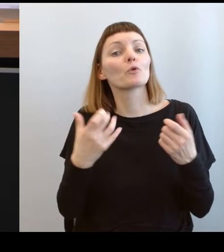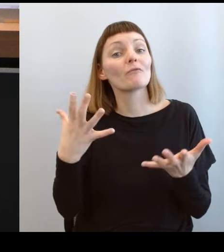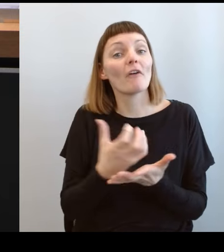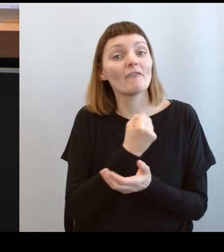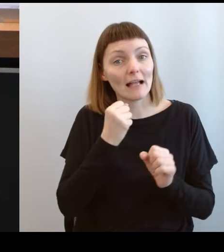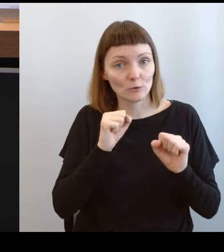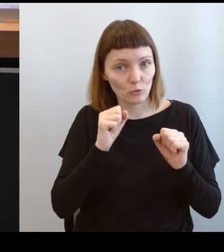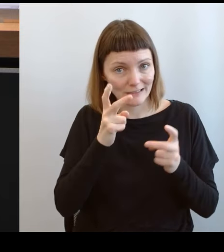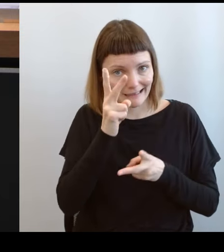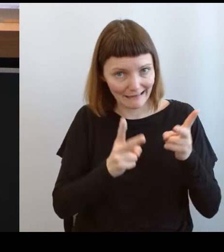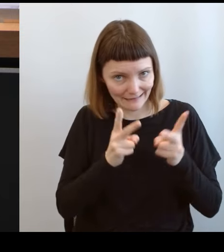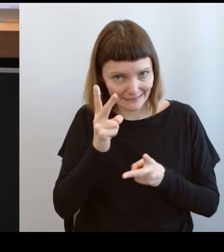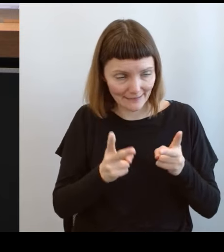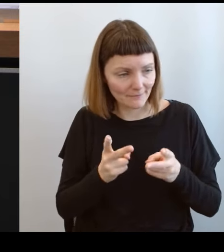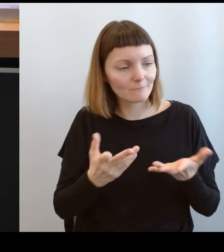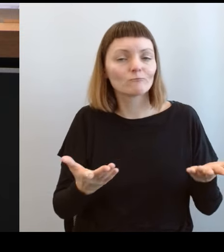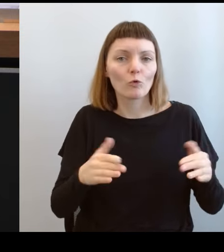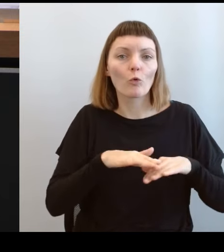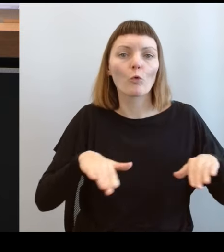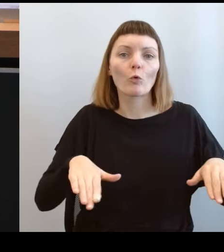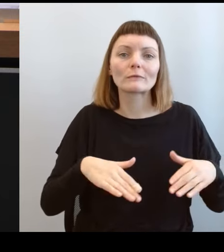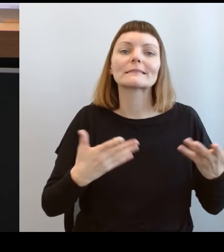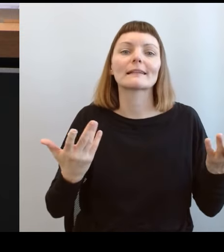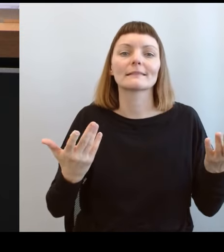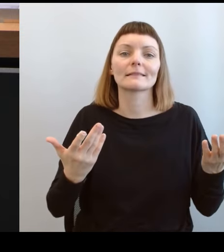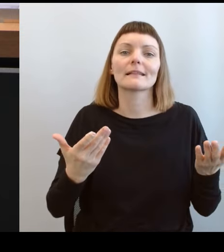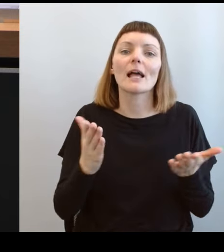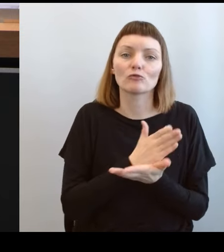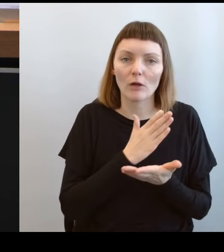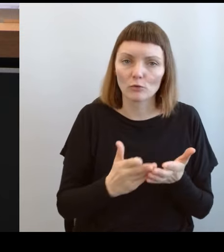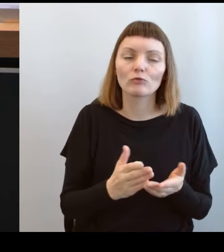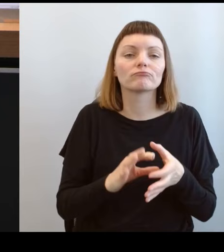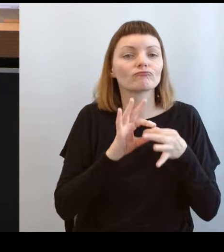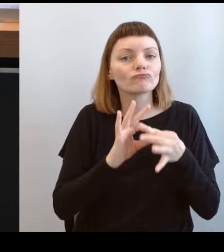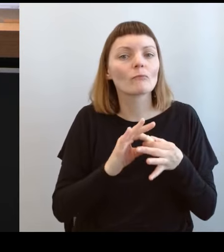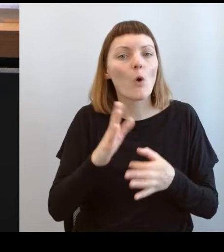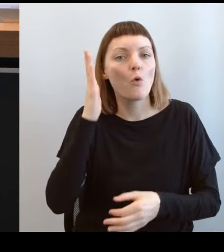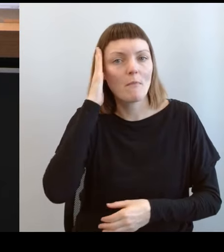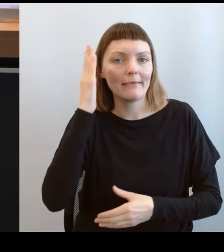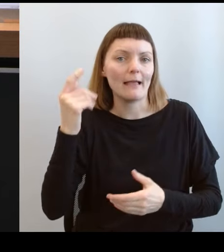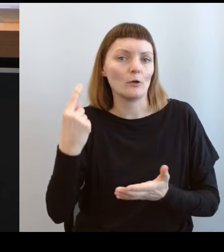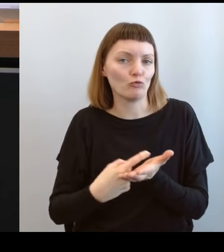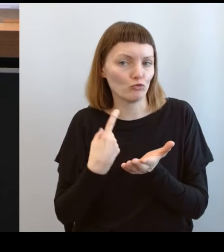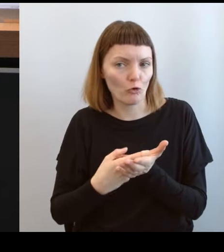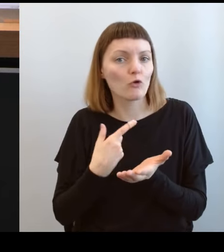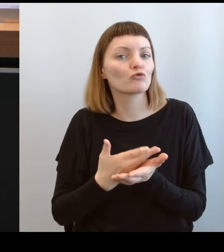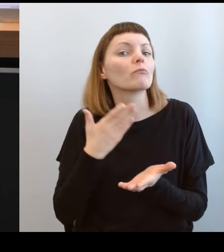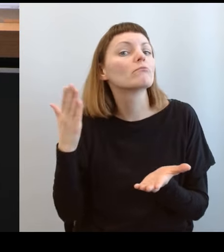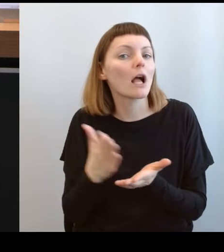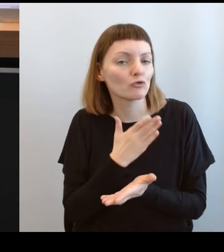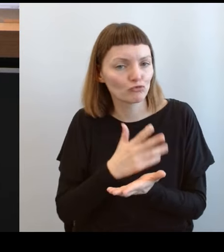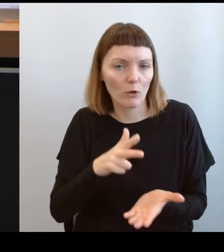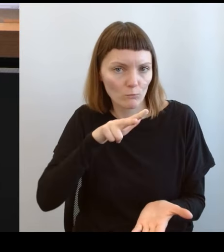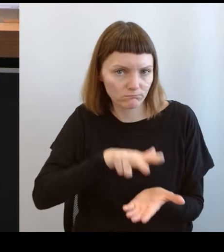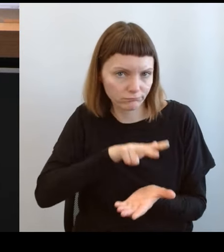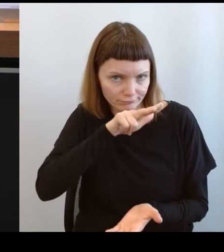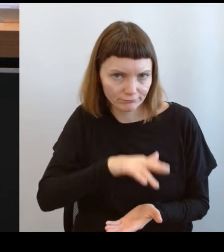Übernachtungssteuer getroffen. Und seitdem ist klar Die Erhebung der Übernachtungssteuer ist verfassungskonform und